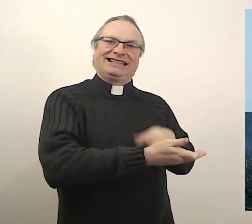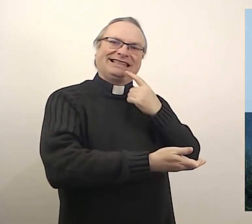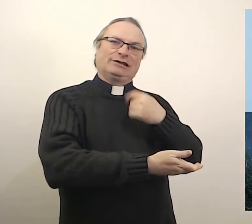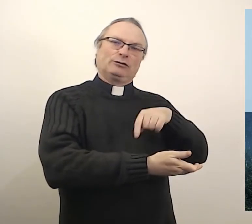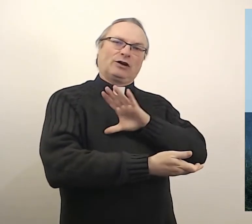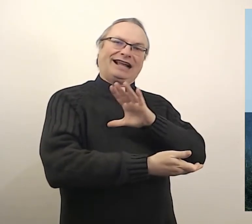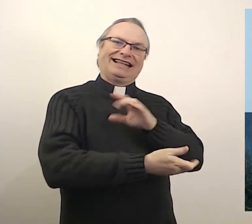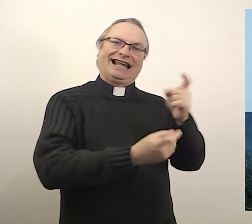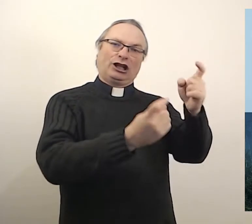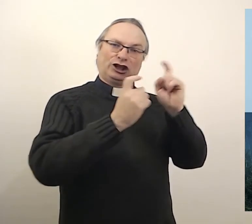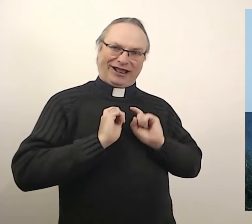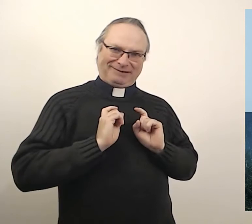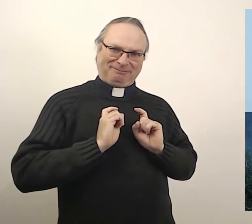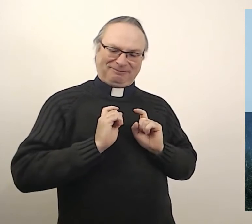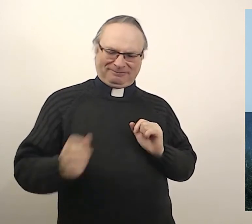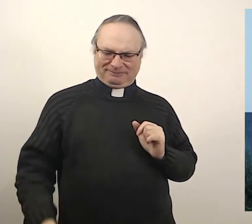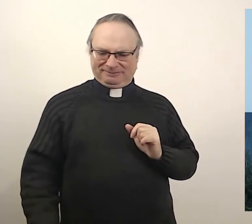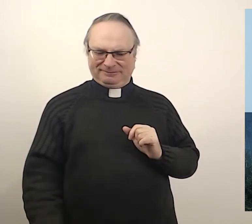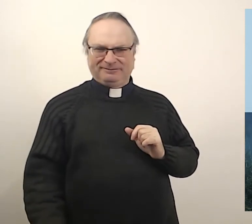qui nous a été donné.